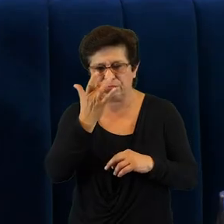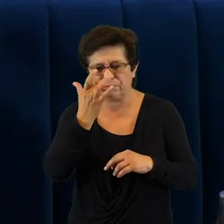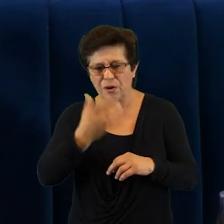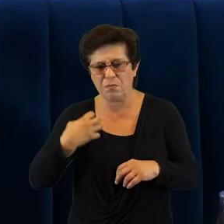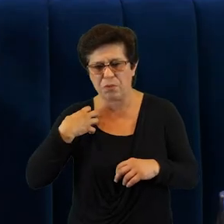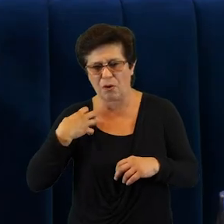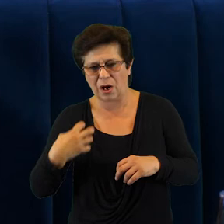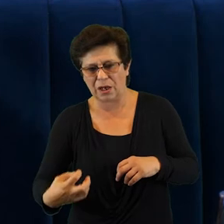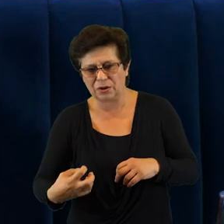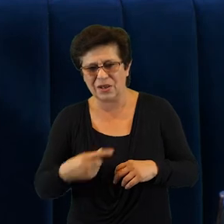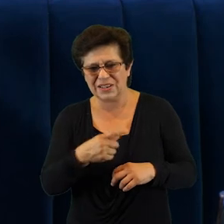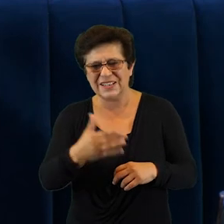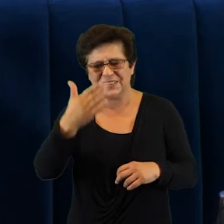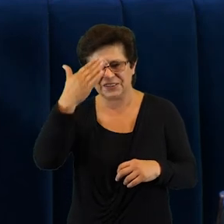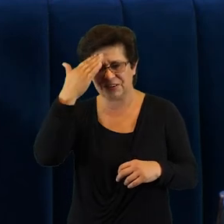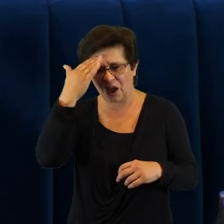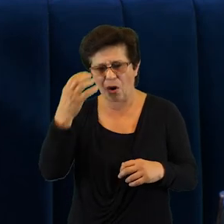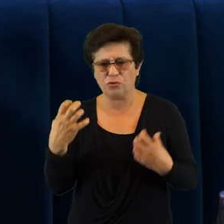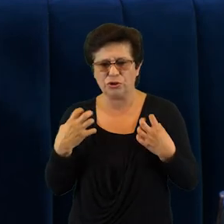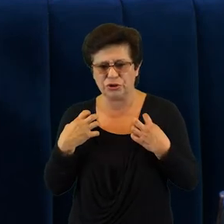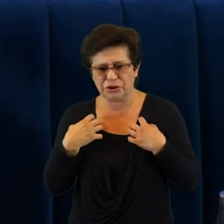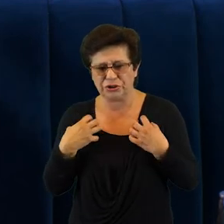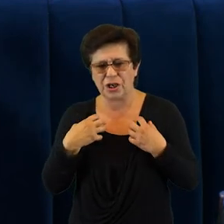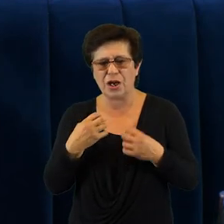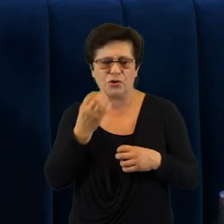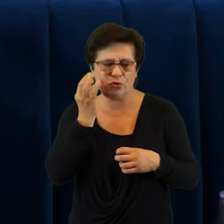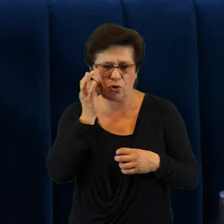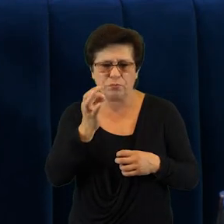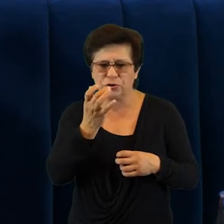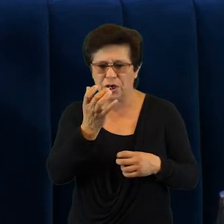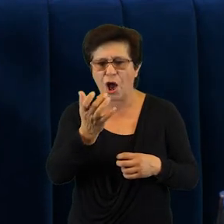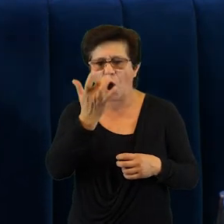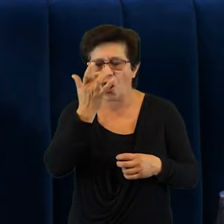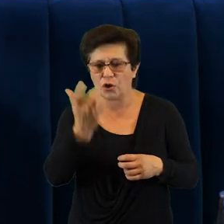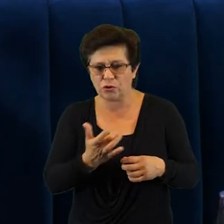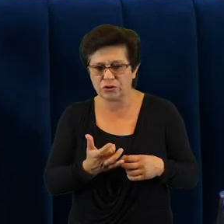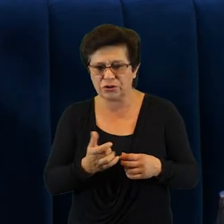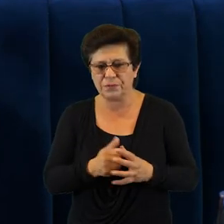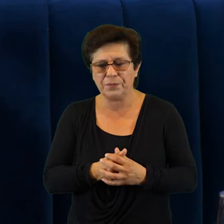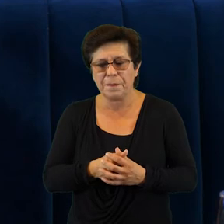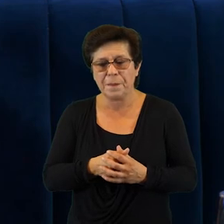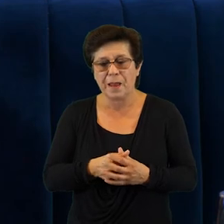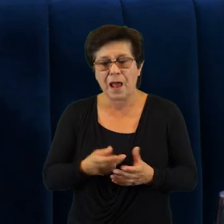i doskonale znał życie artystyczne Rosji, dopóki z początkiem lat 20. nie zjechał do Warszawy